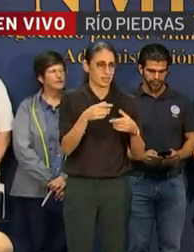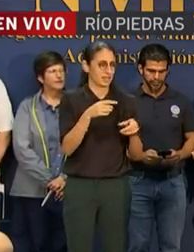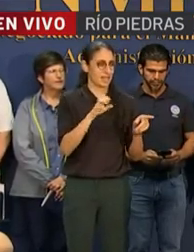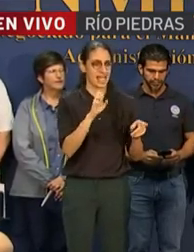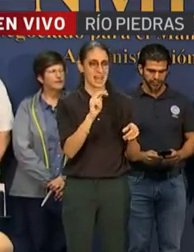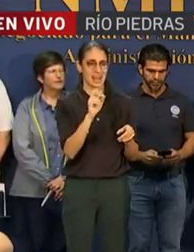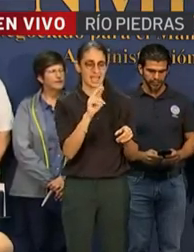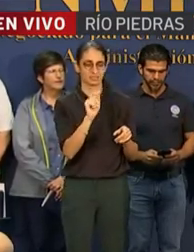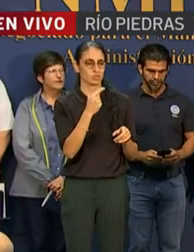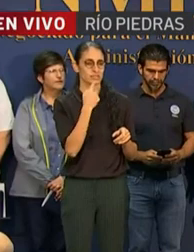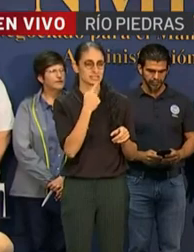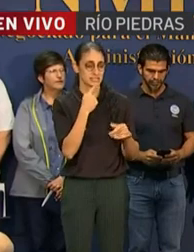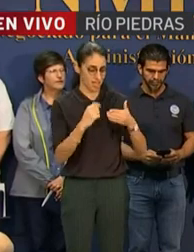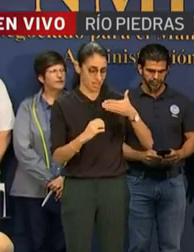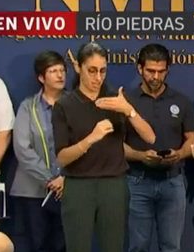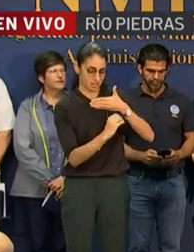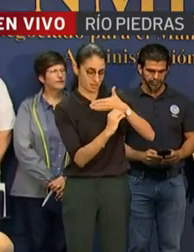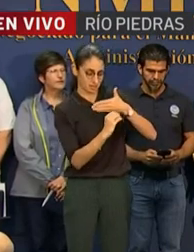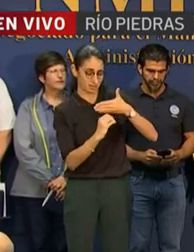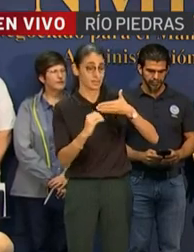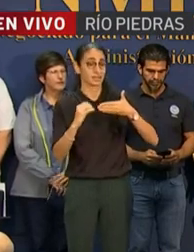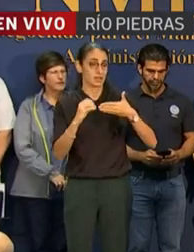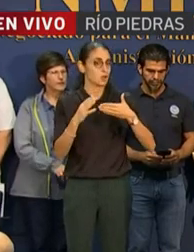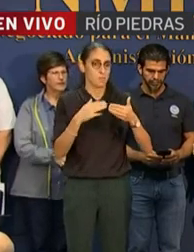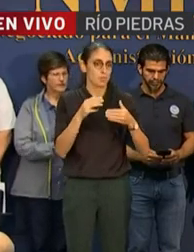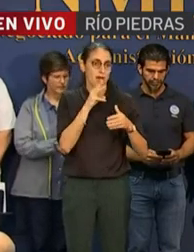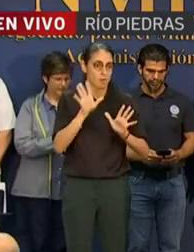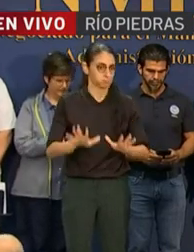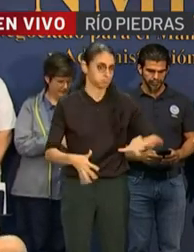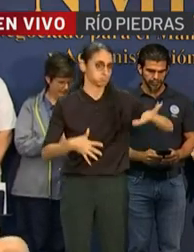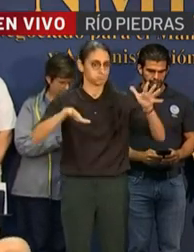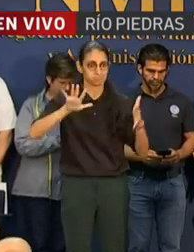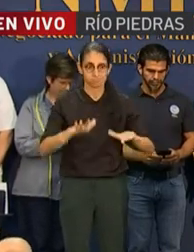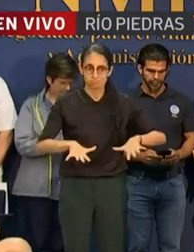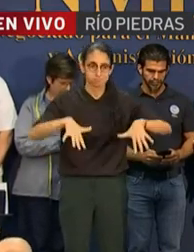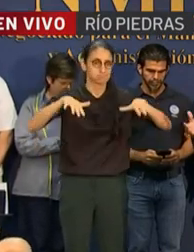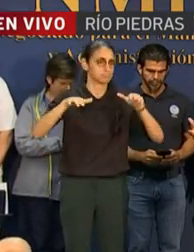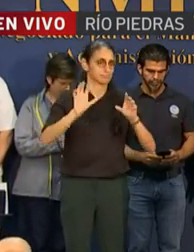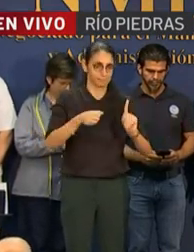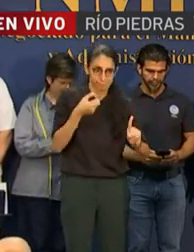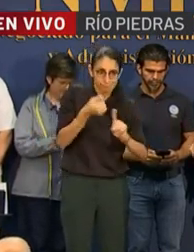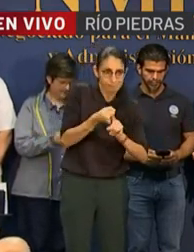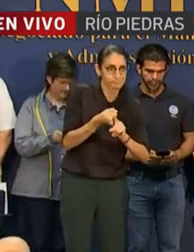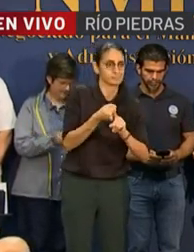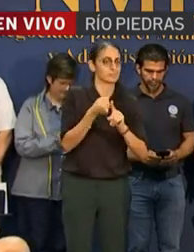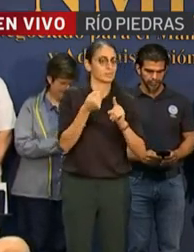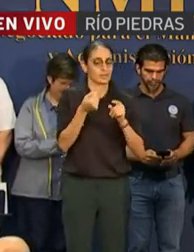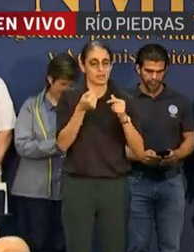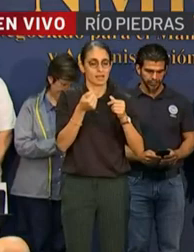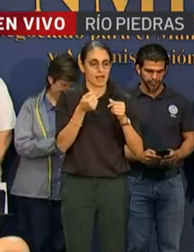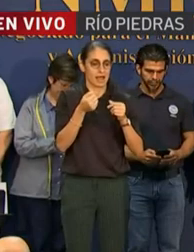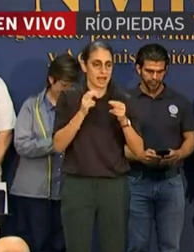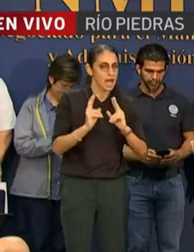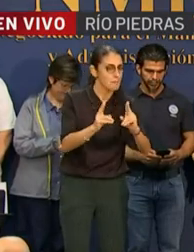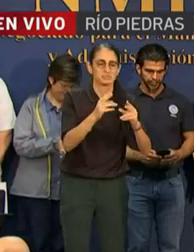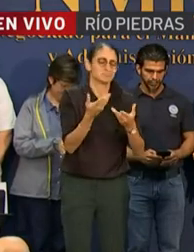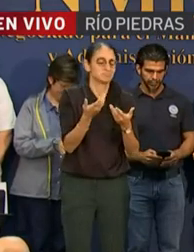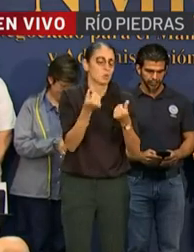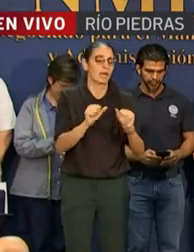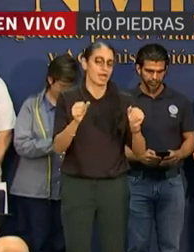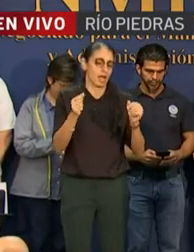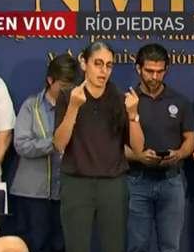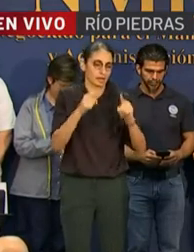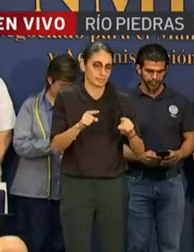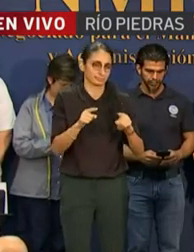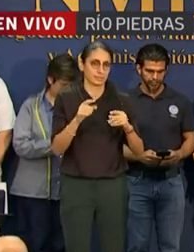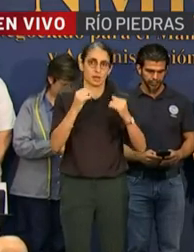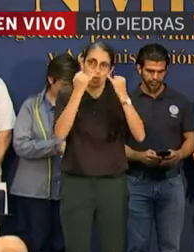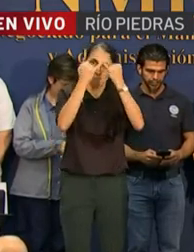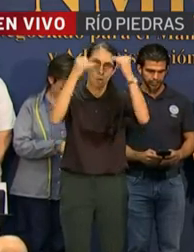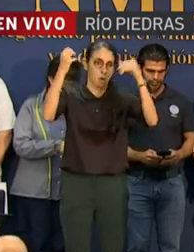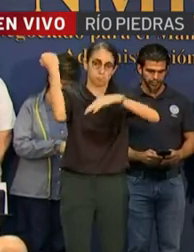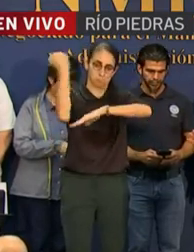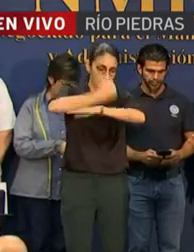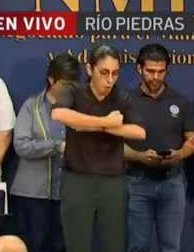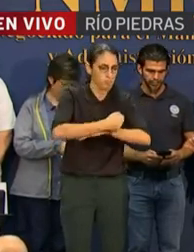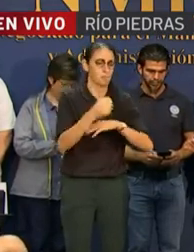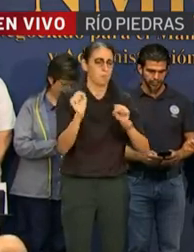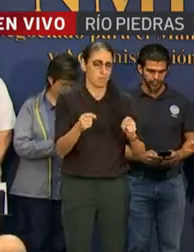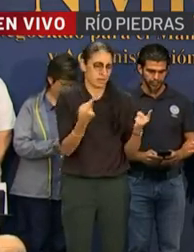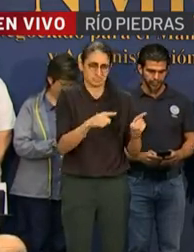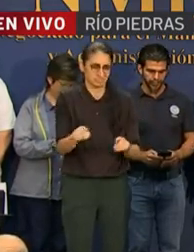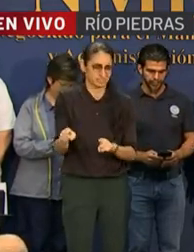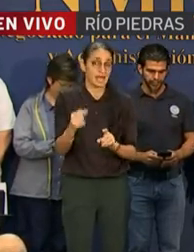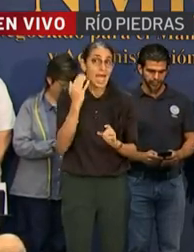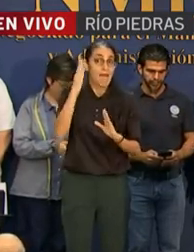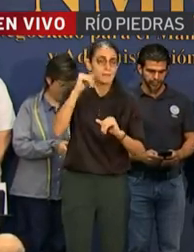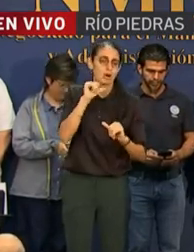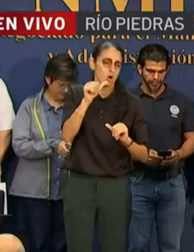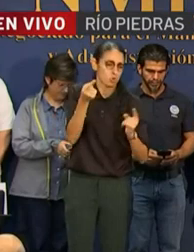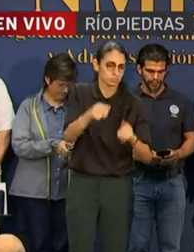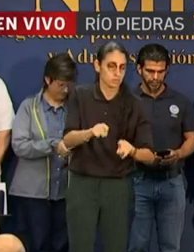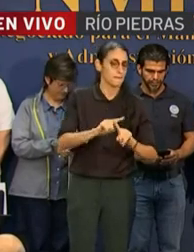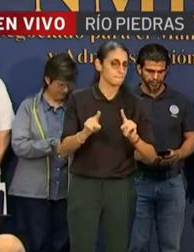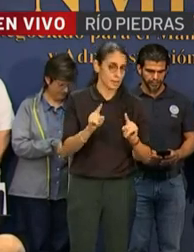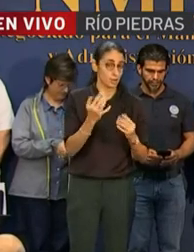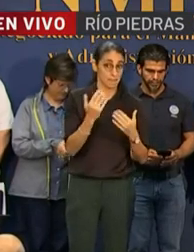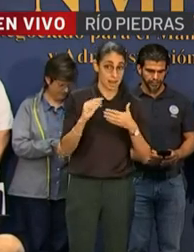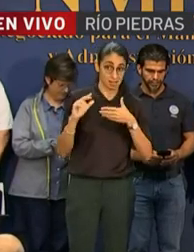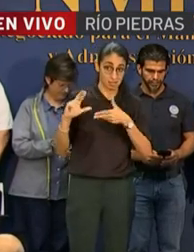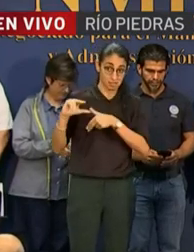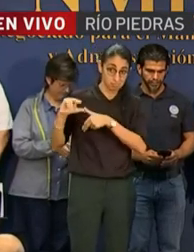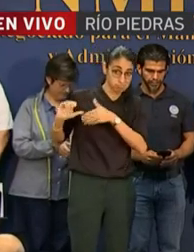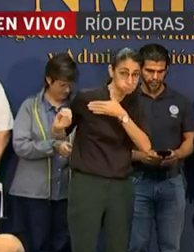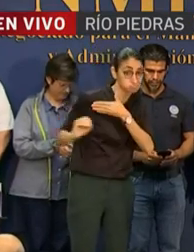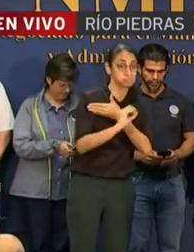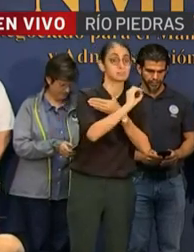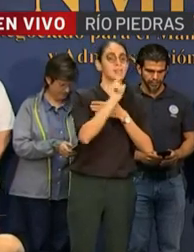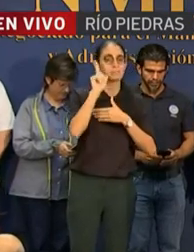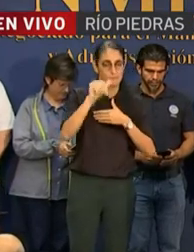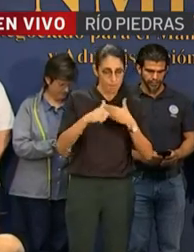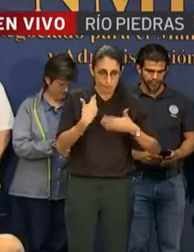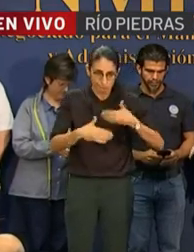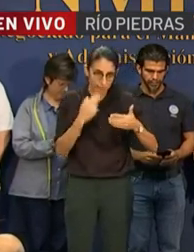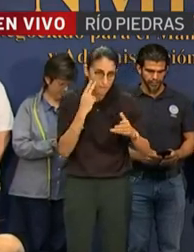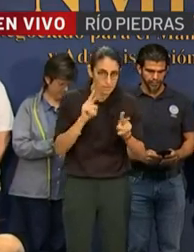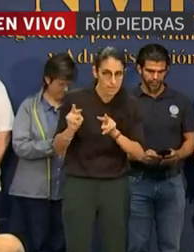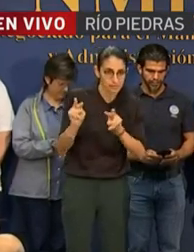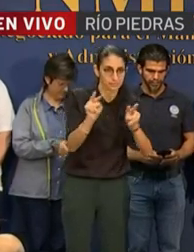RÍOS.